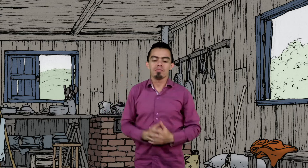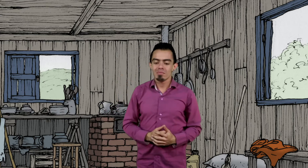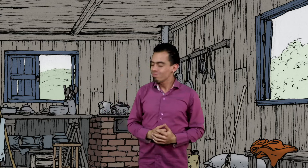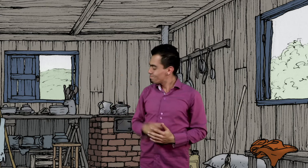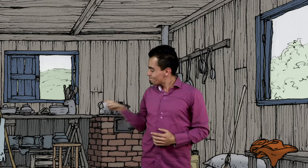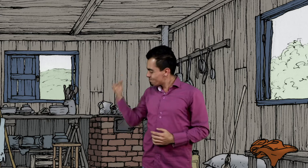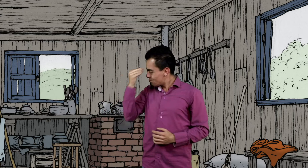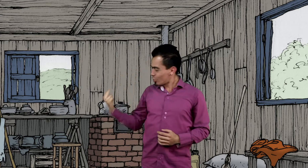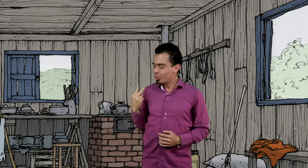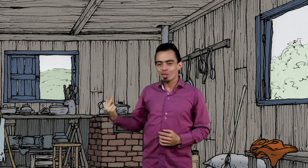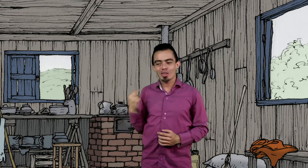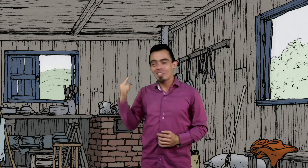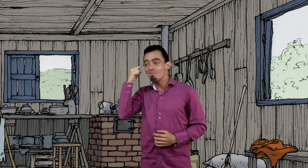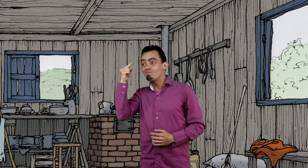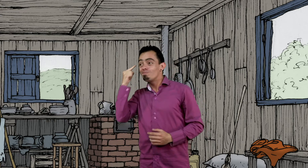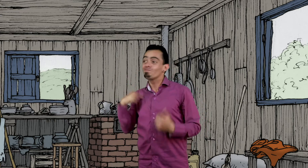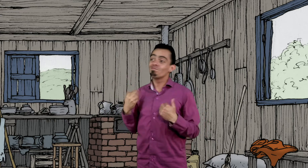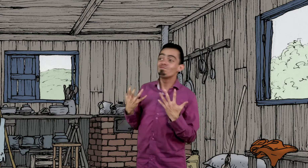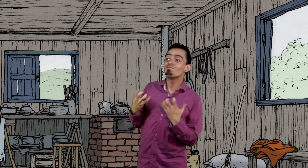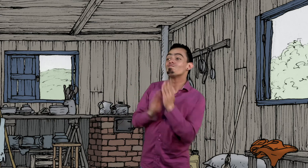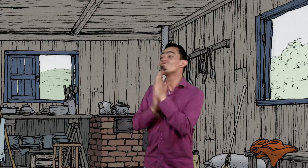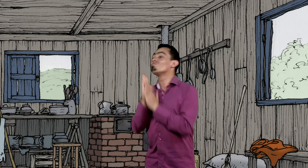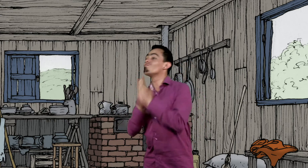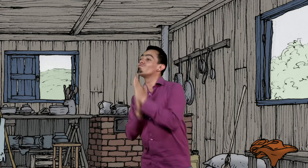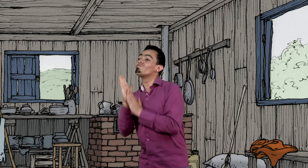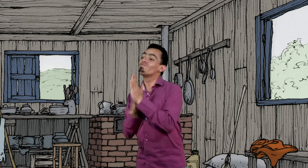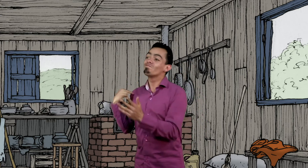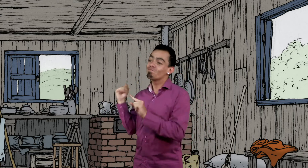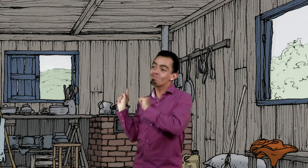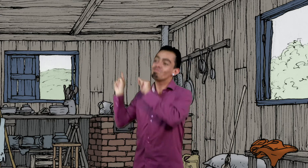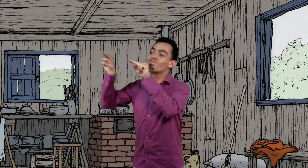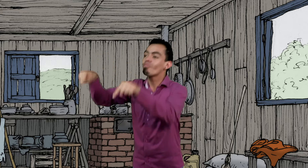Enrique y yo teníamos la ilusión de ir a La Chorrera desde hace tiempo